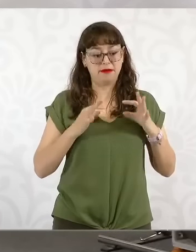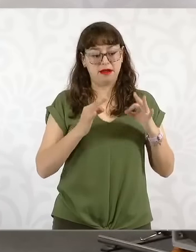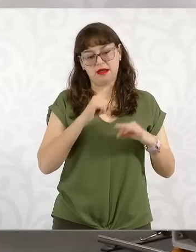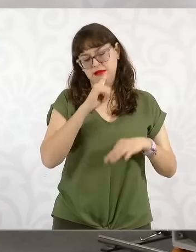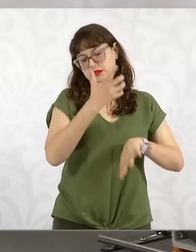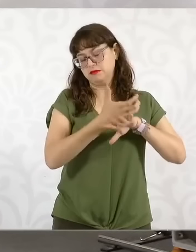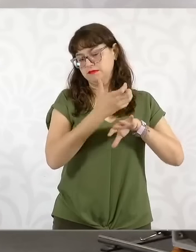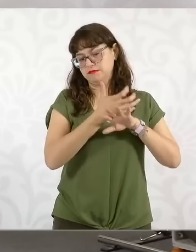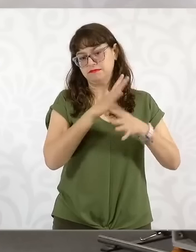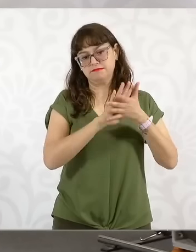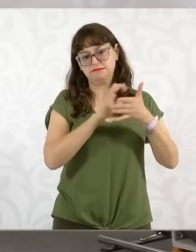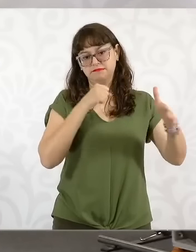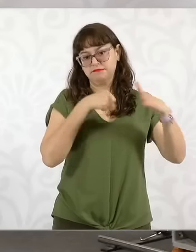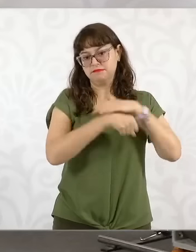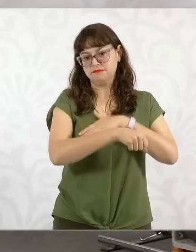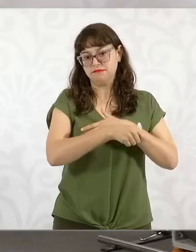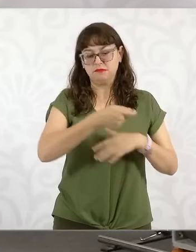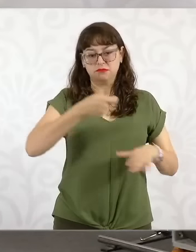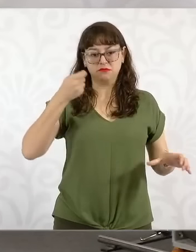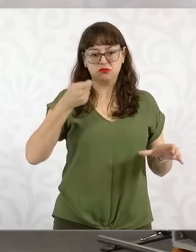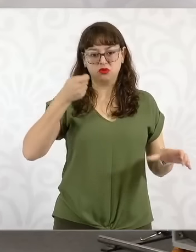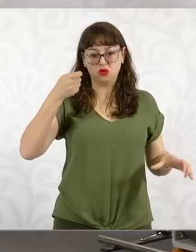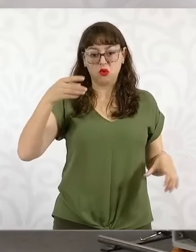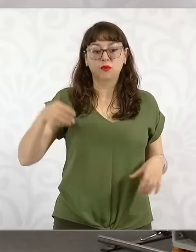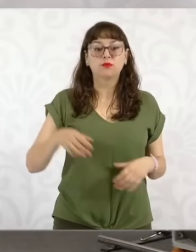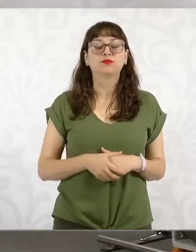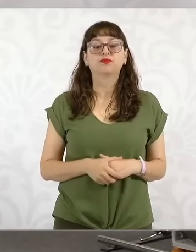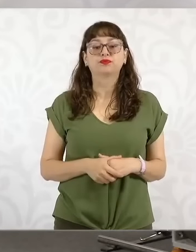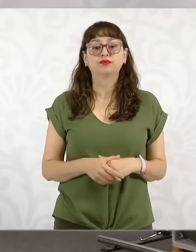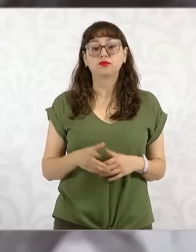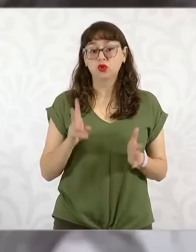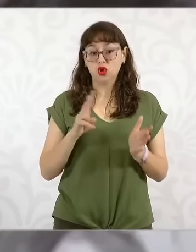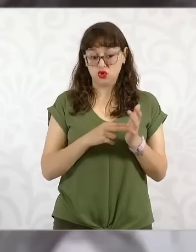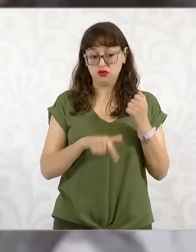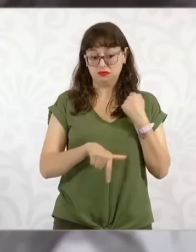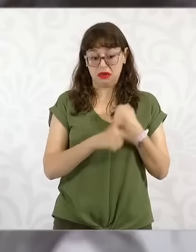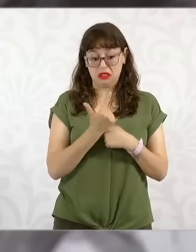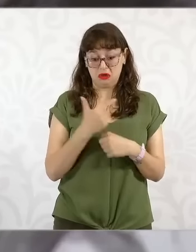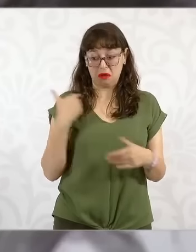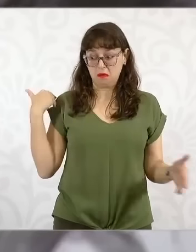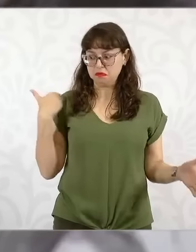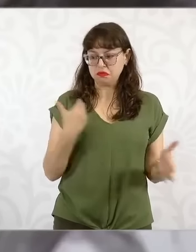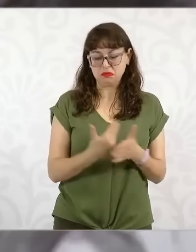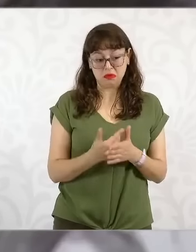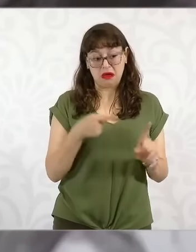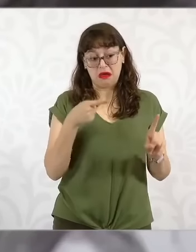Unidos. Desde 2012, Ramón y sus hermanos fueron identificados como operadores relevantes de esta